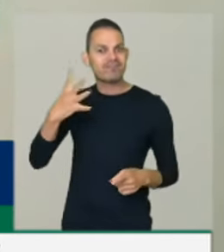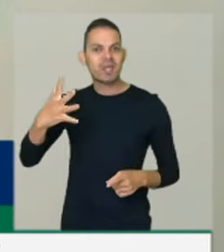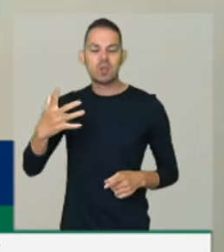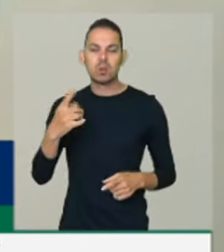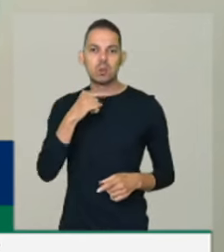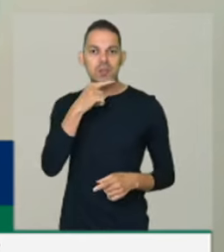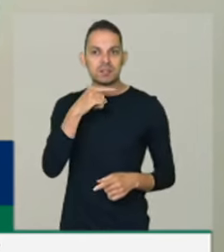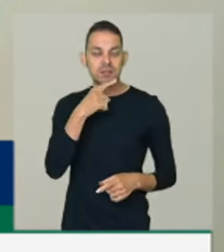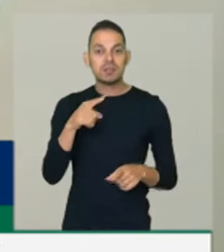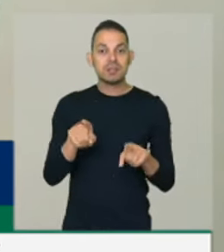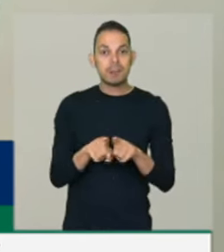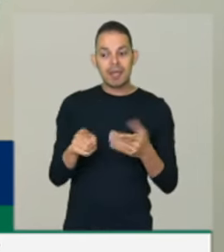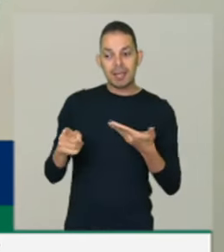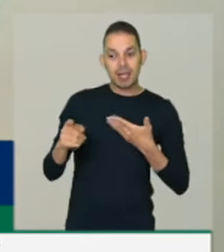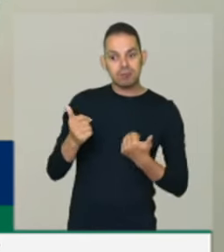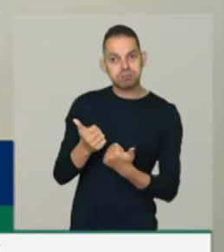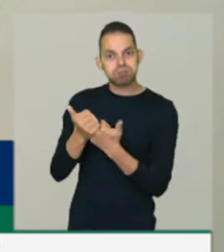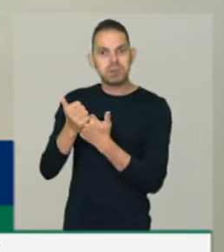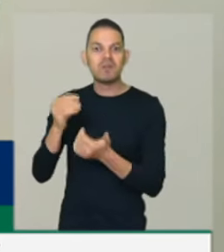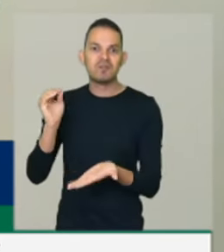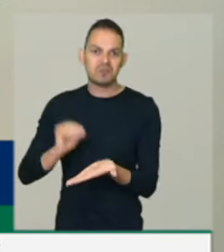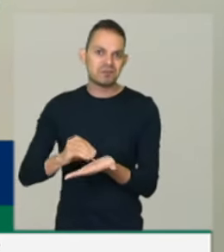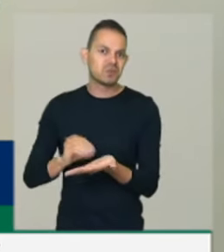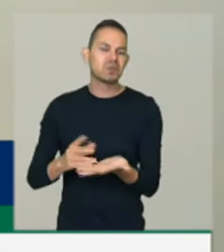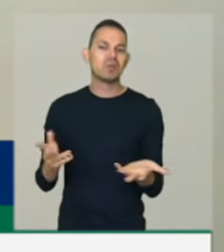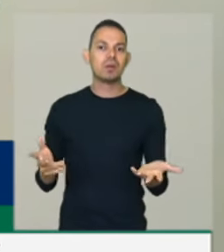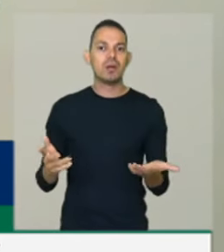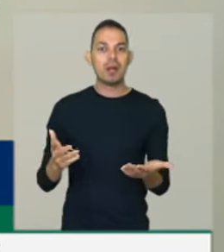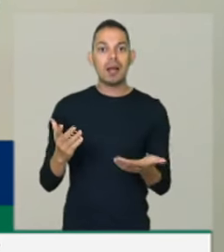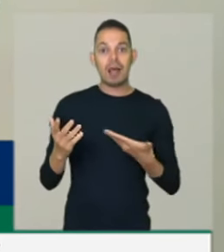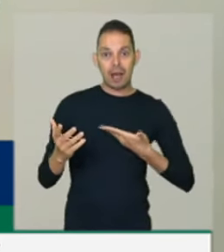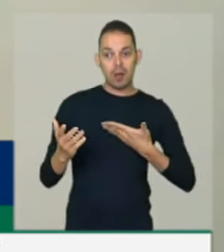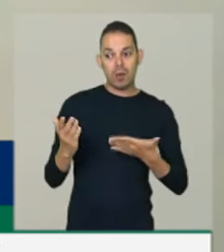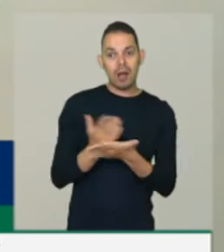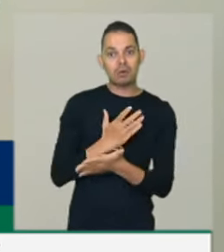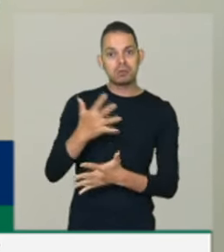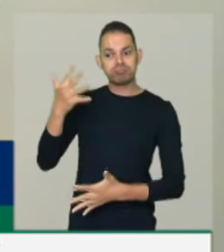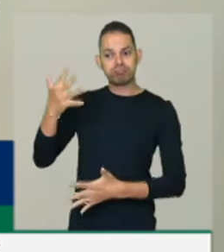TEVE COLEGAS QUE ATRAPALHOU PAZUELLO COMO O MINISTRO DAS RELAÇÕES EXTERIORES, ERNESTO AR URGÊNCIA, QUE JÁ QUASE